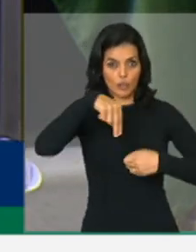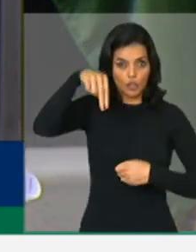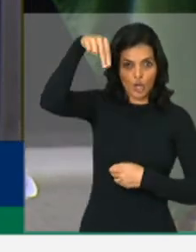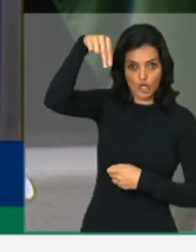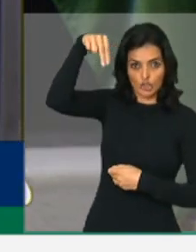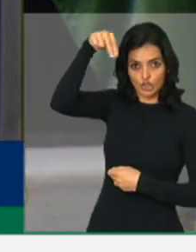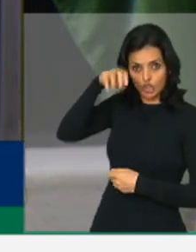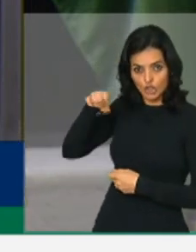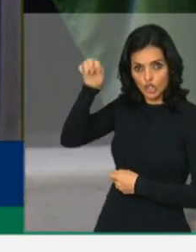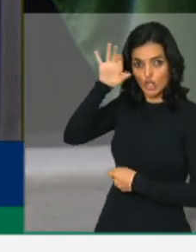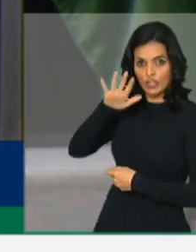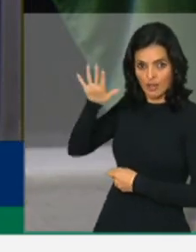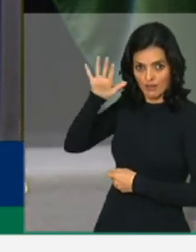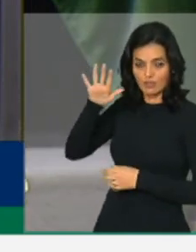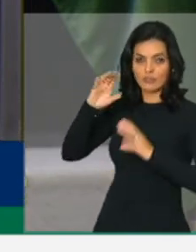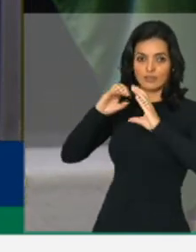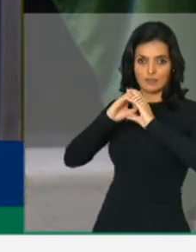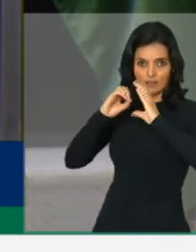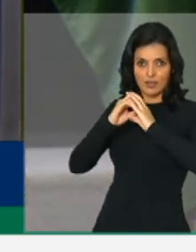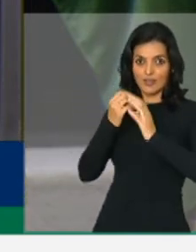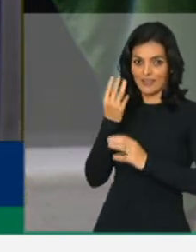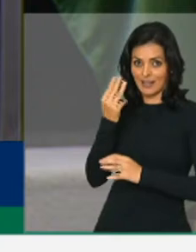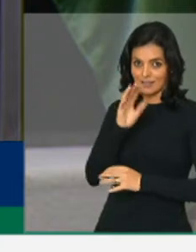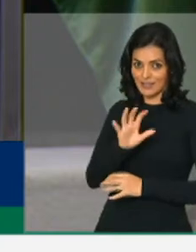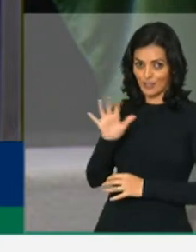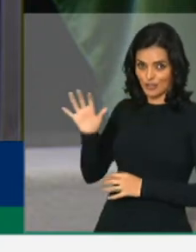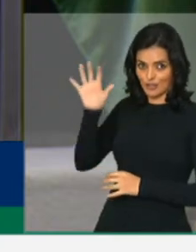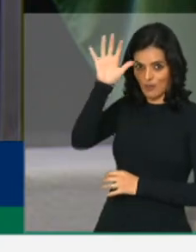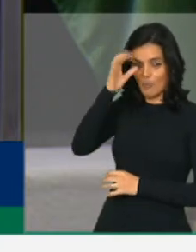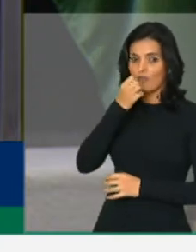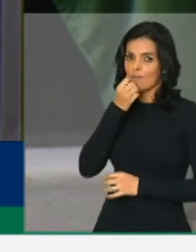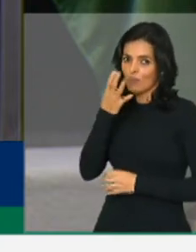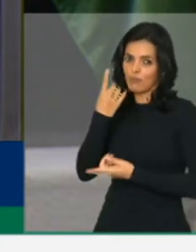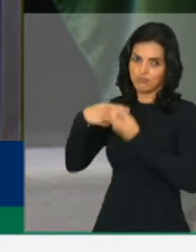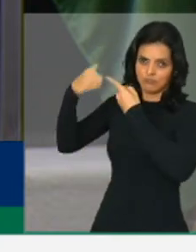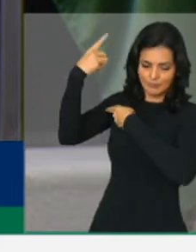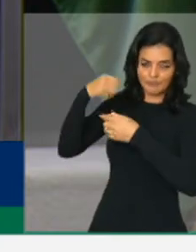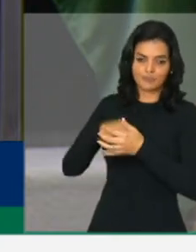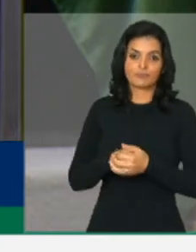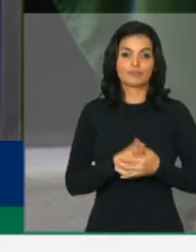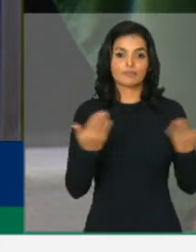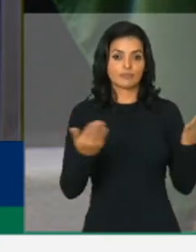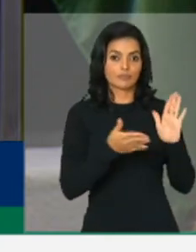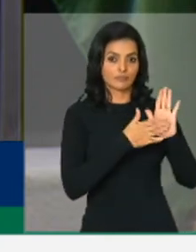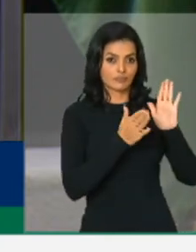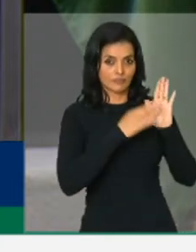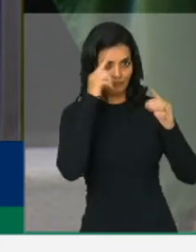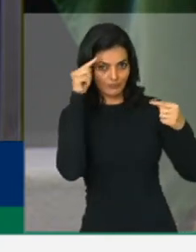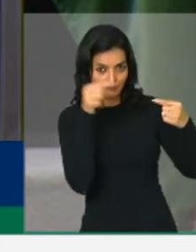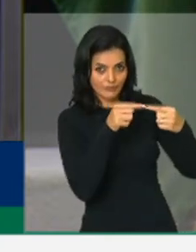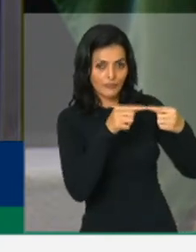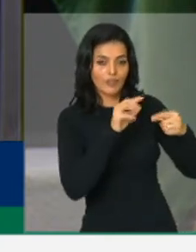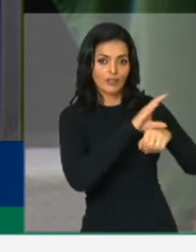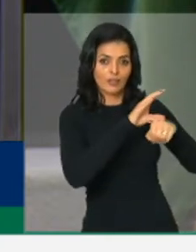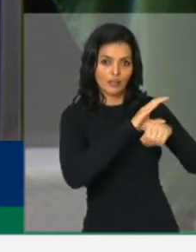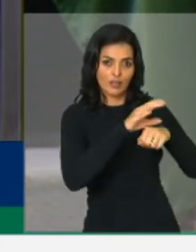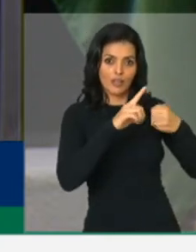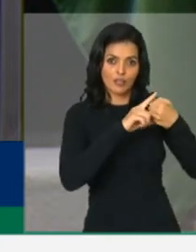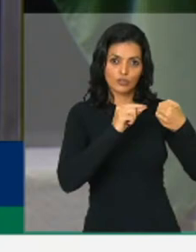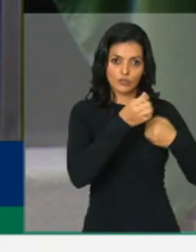DOS FUNDOS E QUE TRATA A MEDIDA PROVISÓRIA E ELEVADO PREJUÍZO AO ERÁRIO DADO QUE OS PRAZOS E PERCENTUAIS PARA DESTINAÇÃO NOVOS RECURSOS